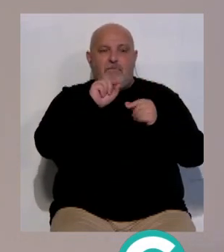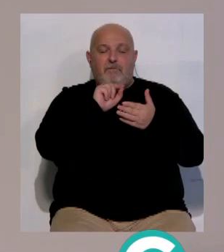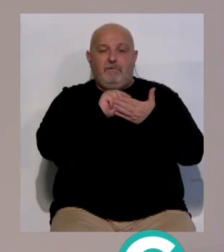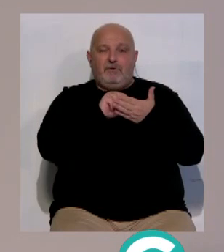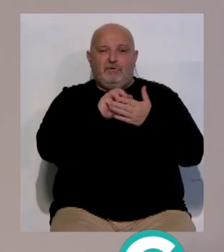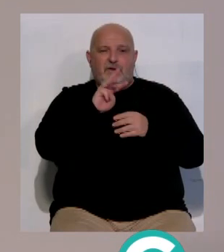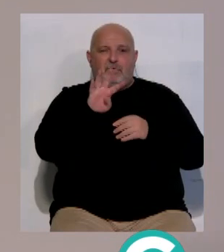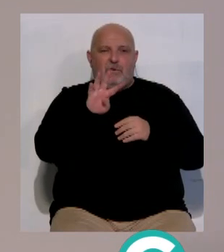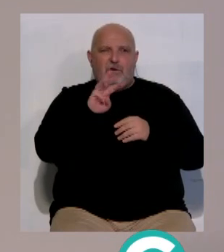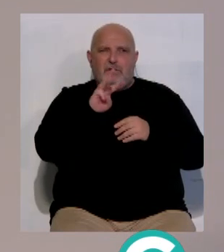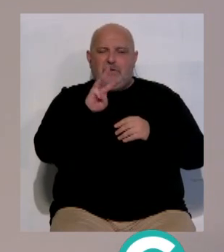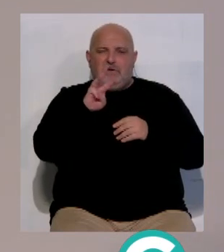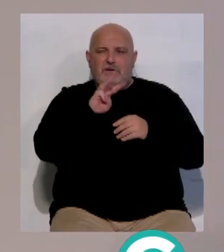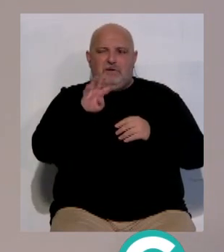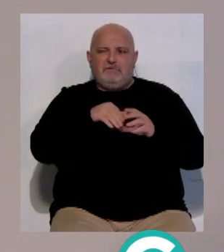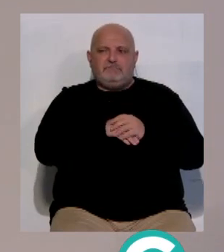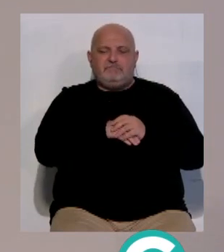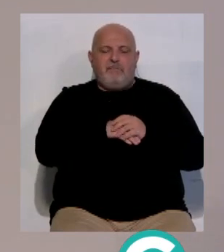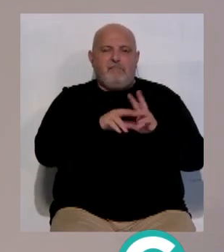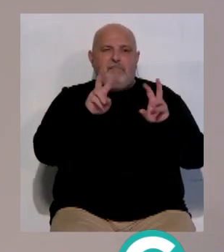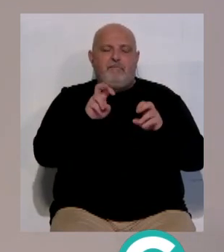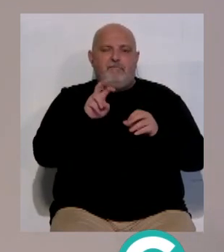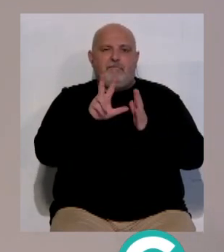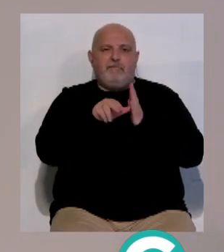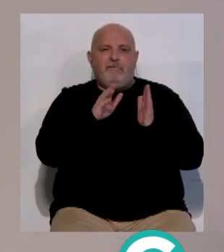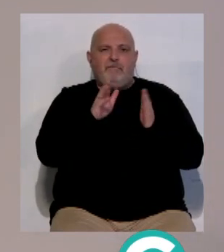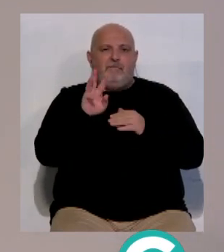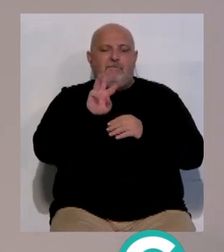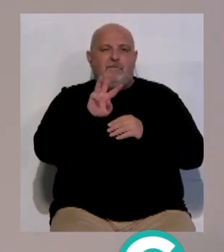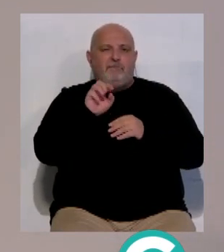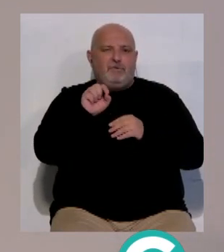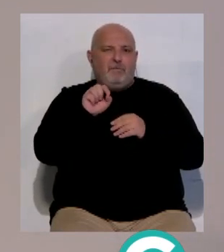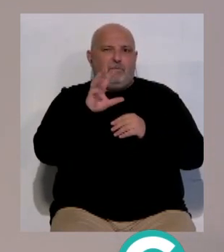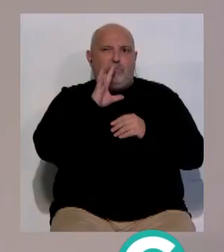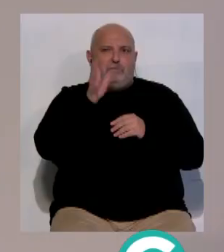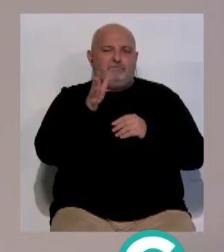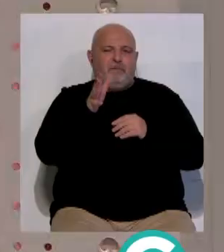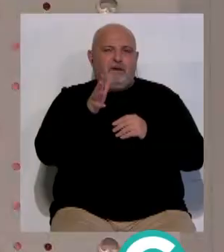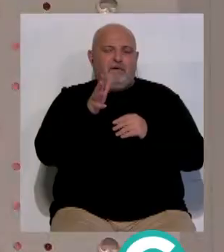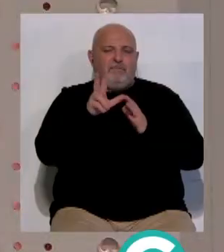sí 33 Ahí hay un lazo de 3 minutos que son los 3 minutos que se lleva bebiendo agua y ag Guasa para